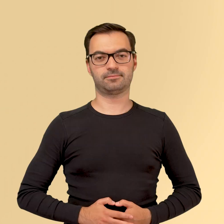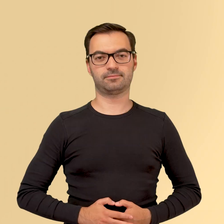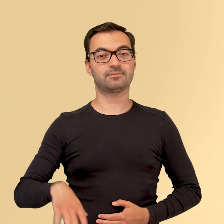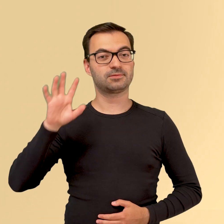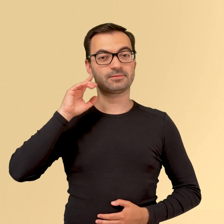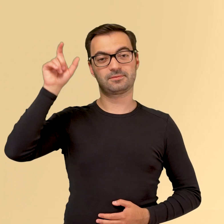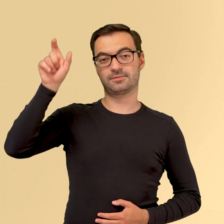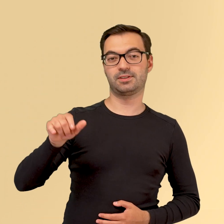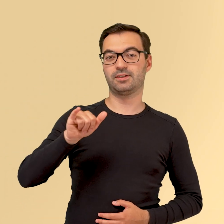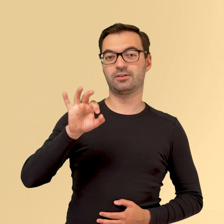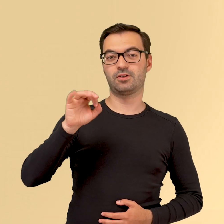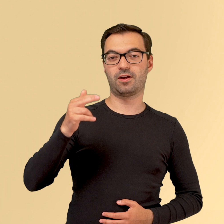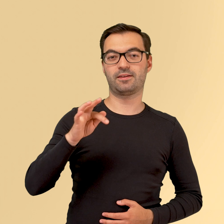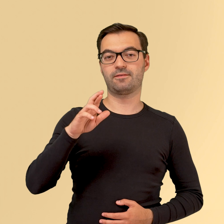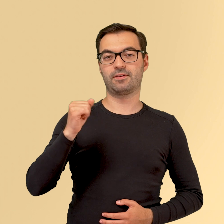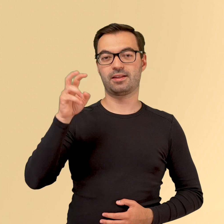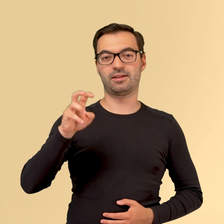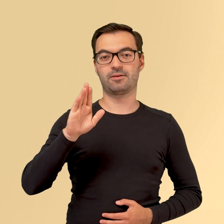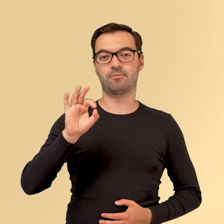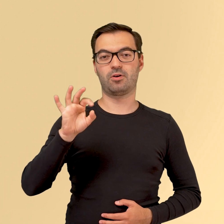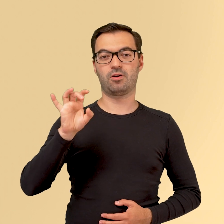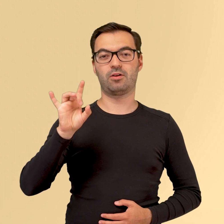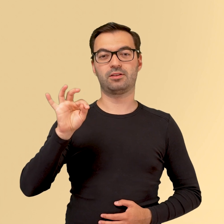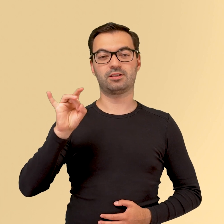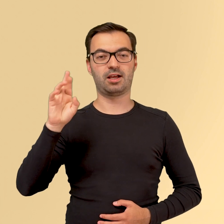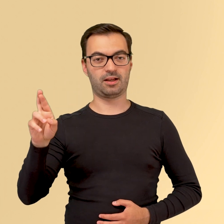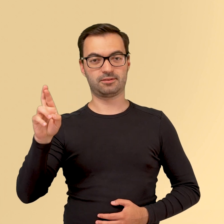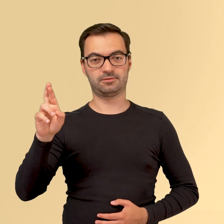Mówi się, że Johannowi Friedrichowi Böttgerowi